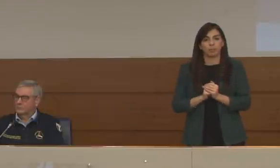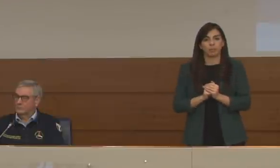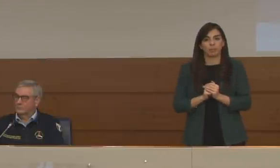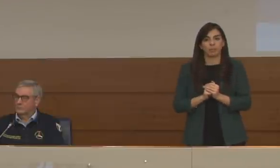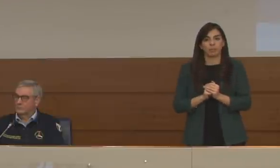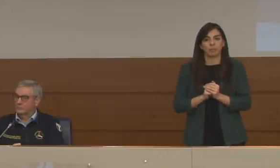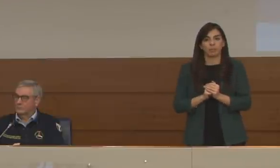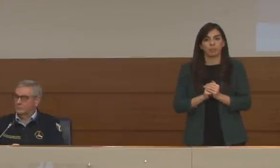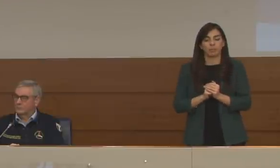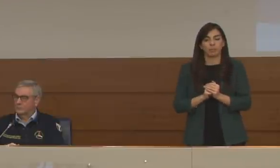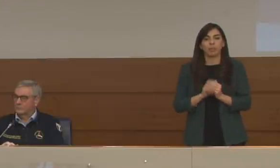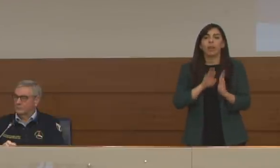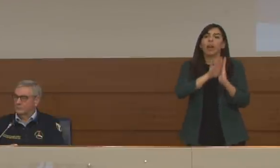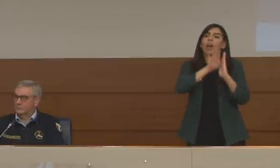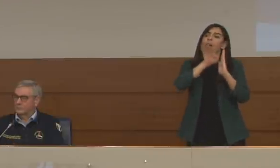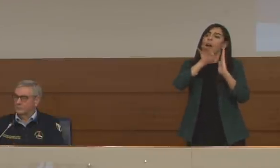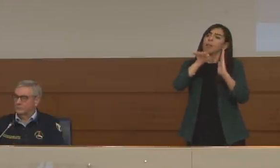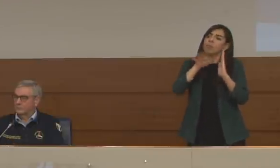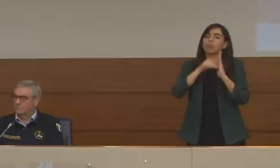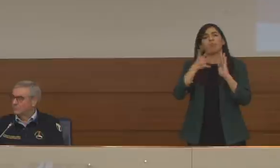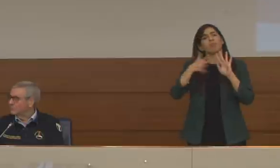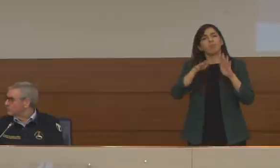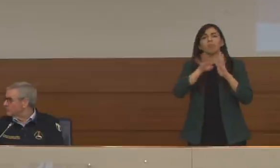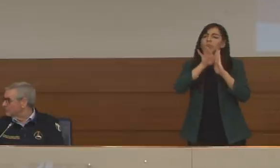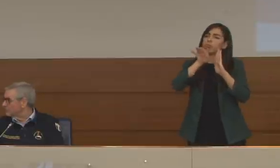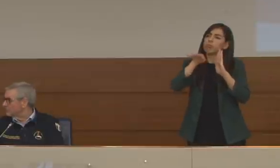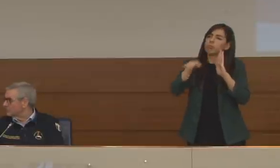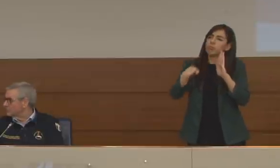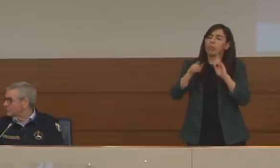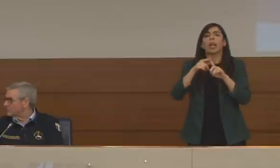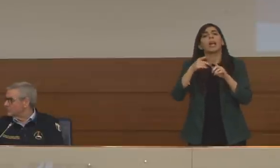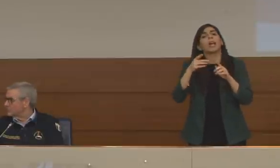meno forte si vede anche sui decessi. Questi decessi purtroppo si concentrano